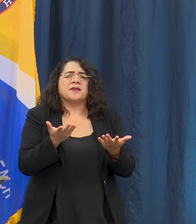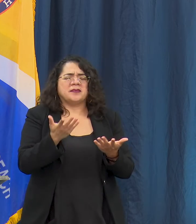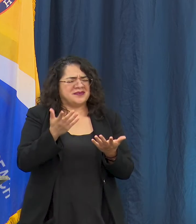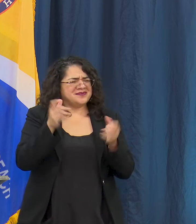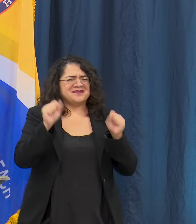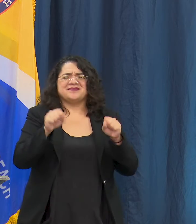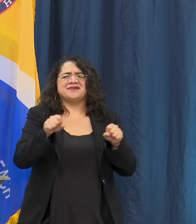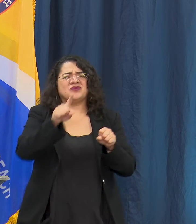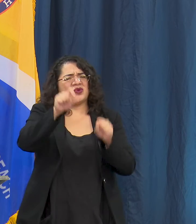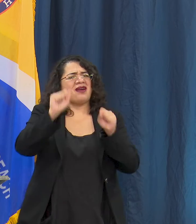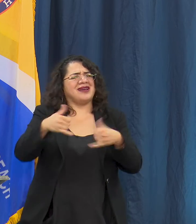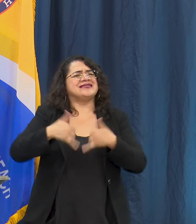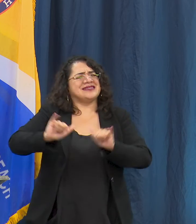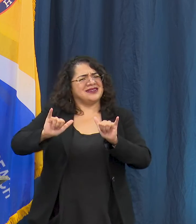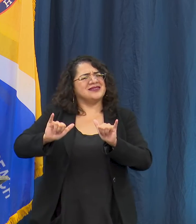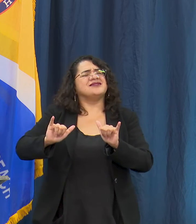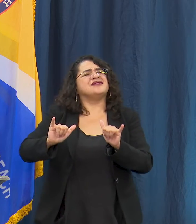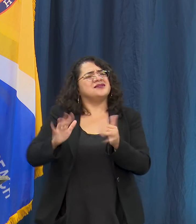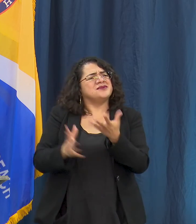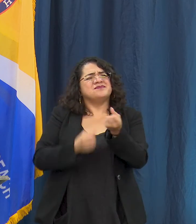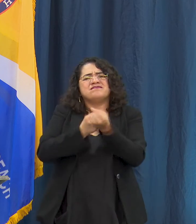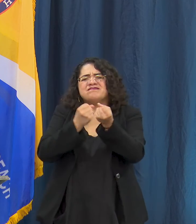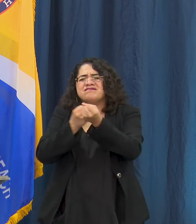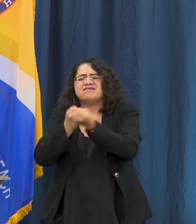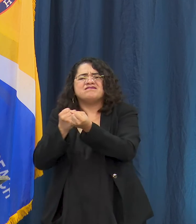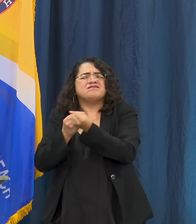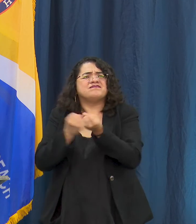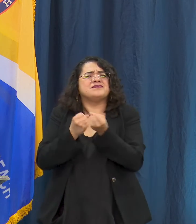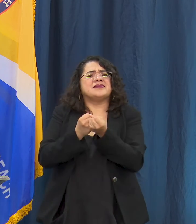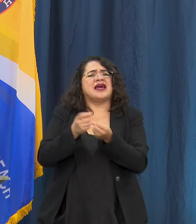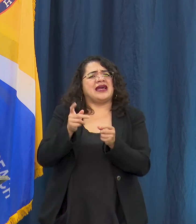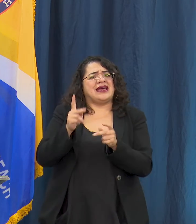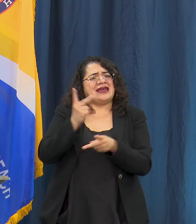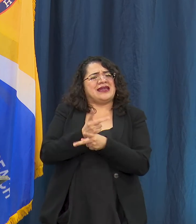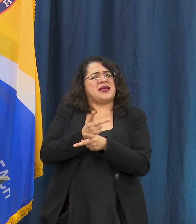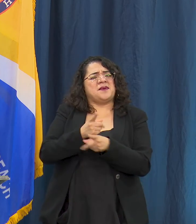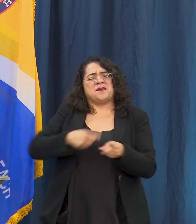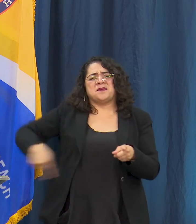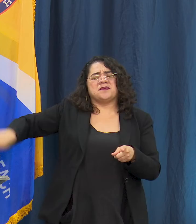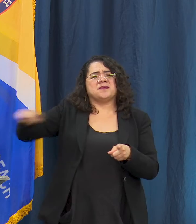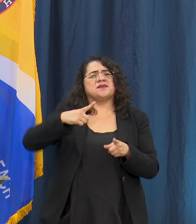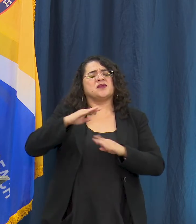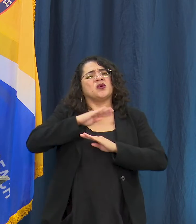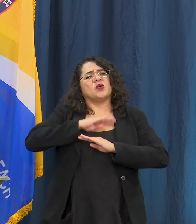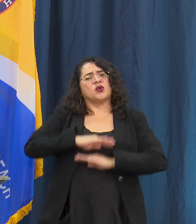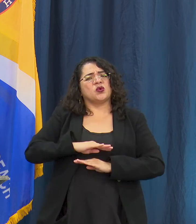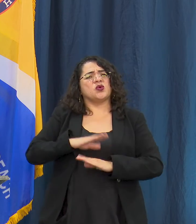para sus amis today's para sus familias es muy importante Durant a estos tiempos difíciles pero estamos juntos con ustedes